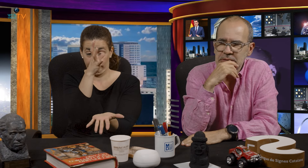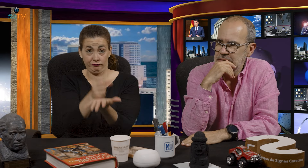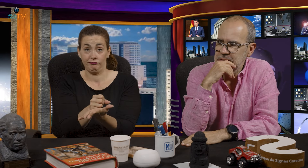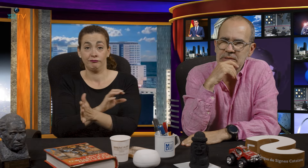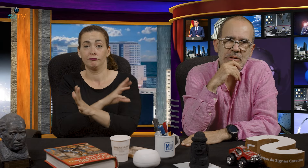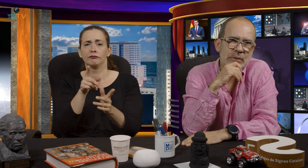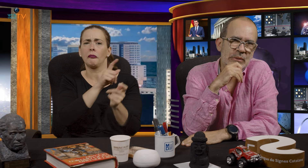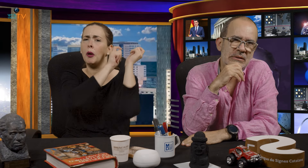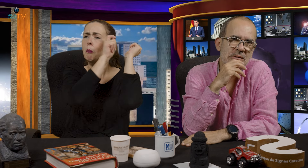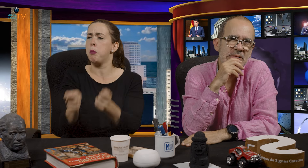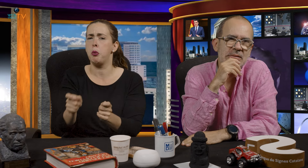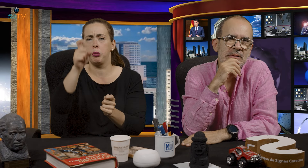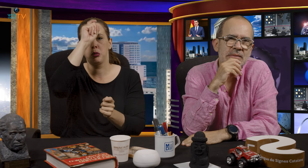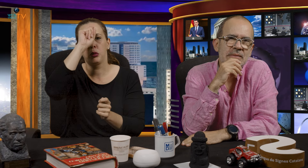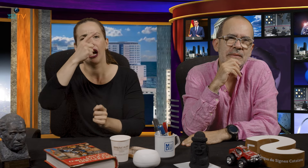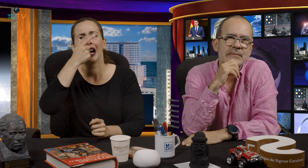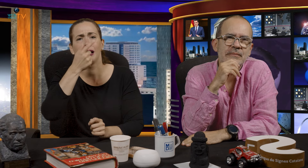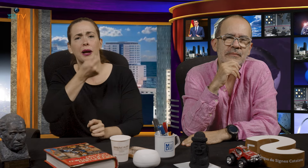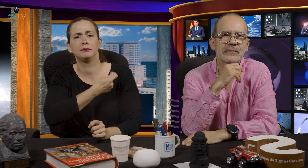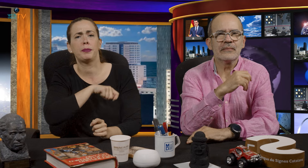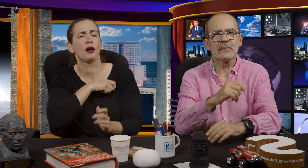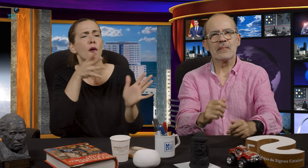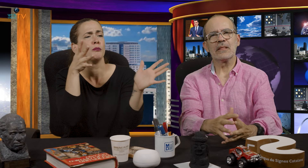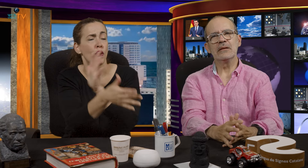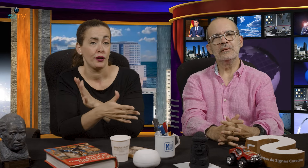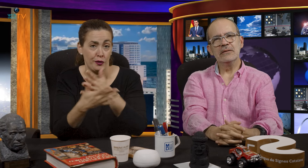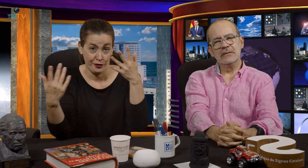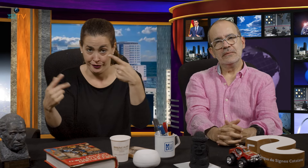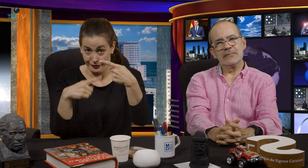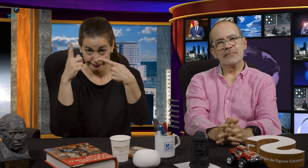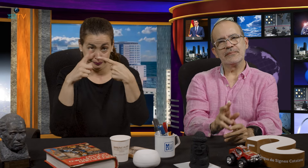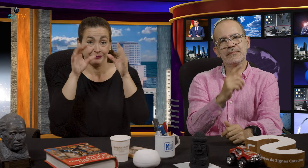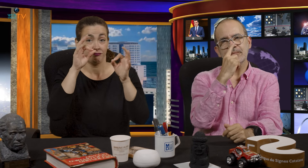Justamente. Y le pusieron el nombre de gripe española por varios motivos.